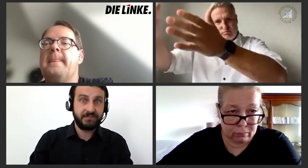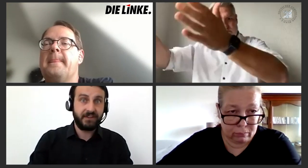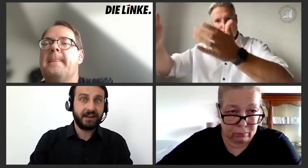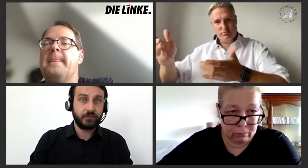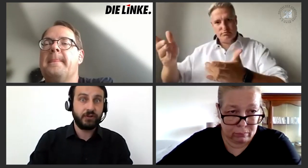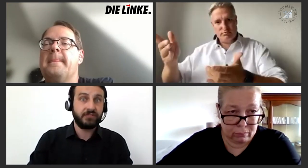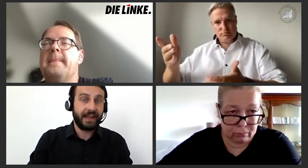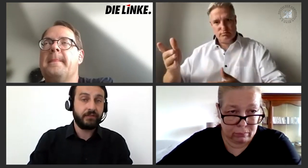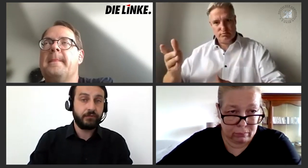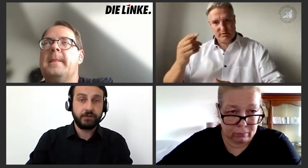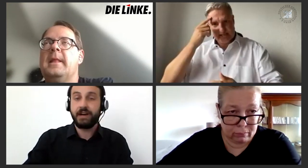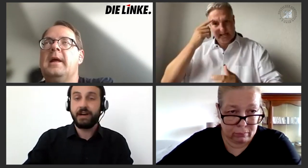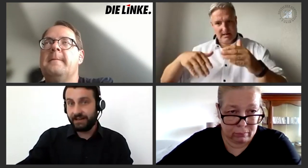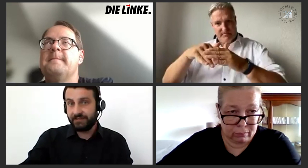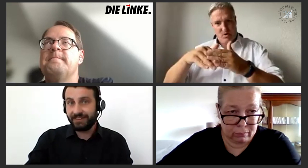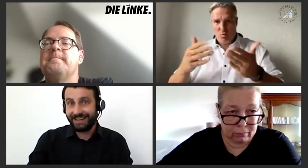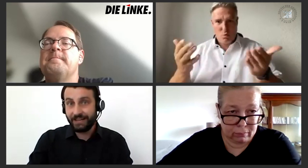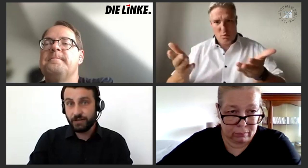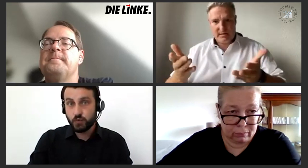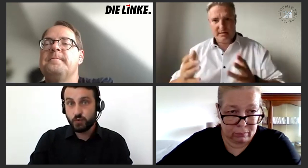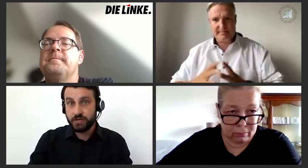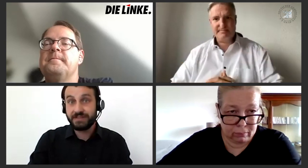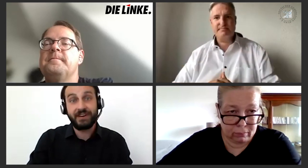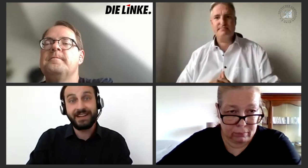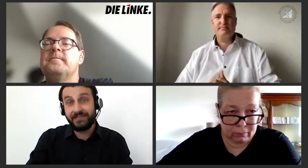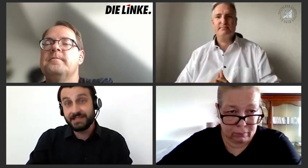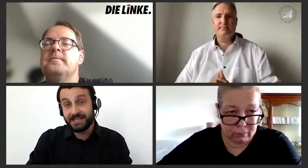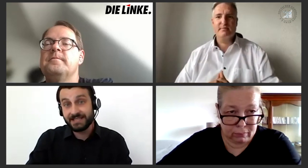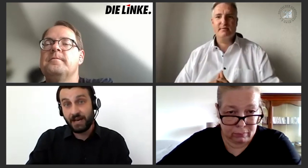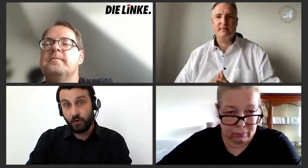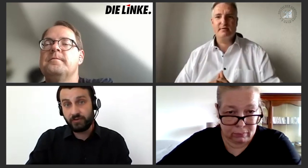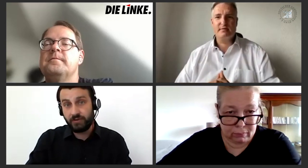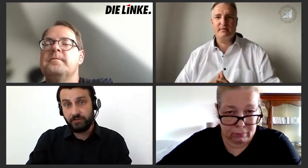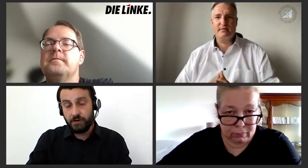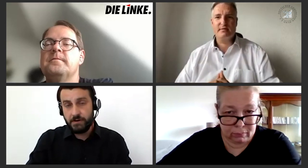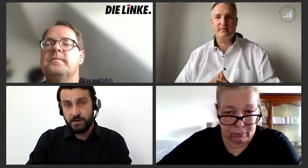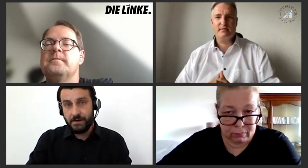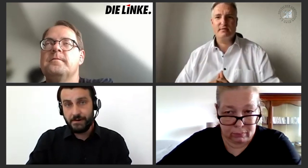als Wahlpflichtfach soll es eingeführt werden, heißt in Regelschulen? Finden Sie das